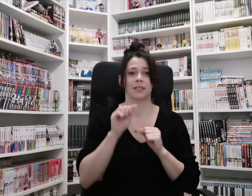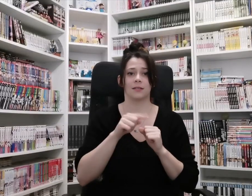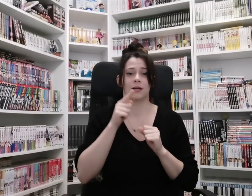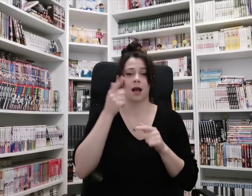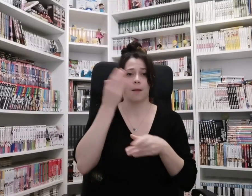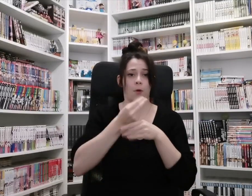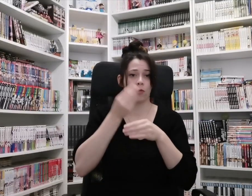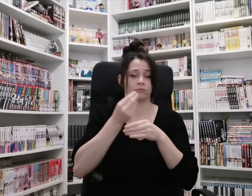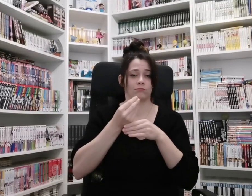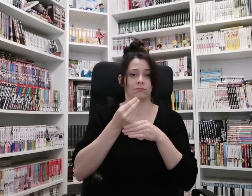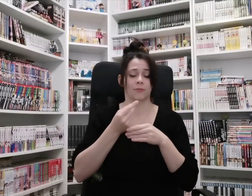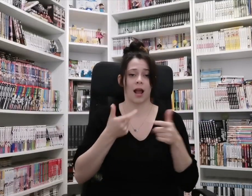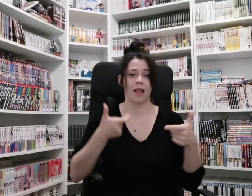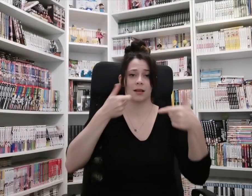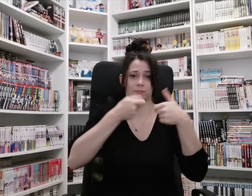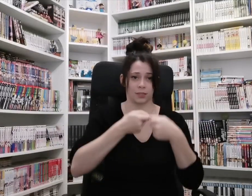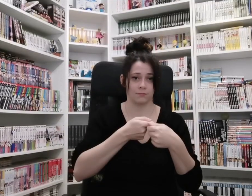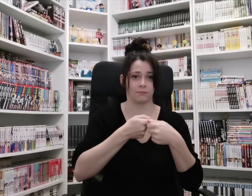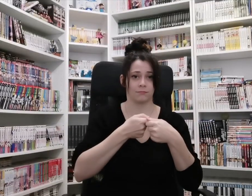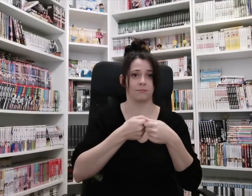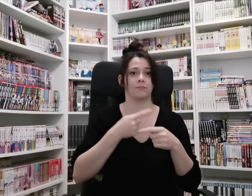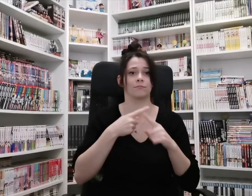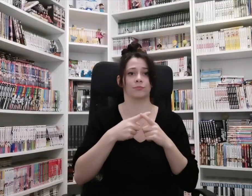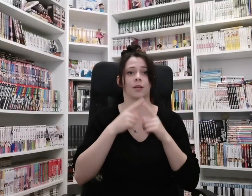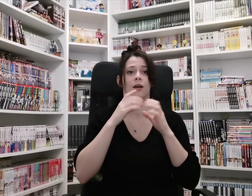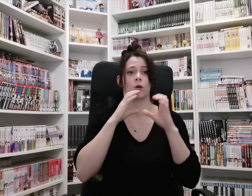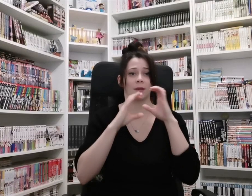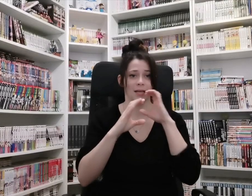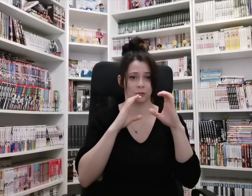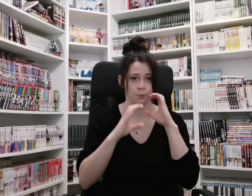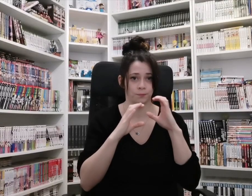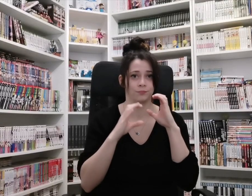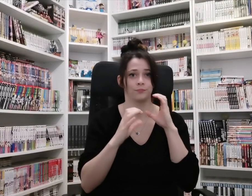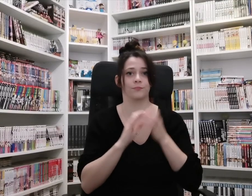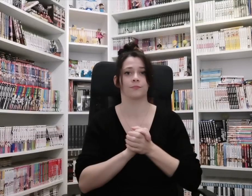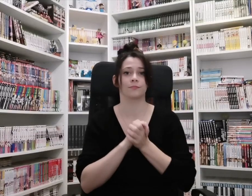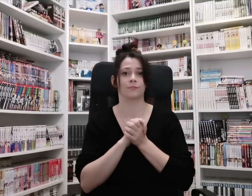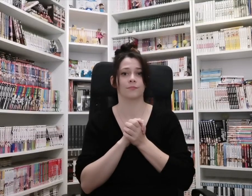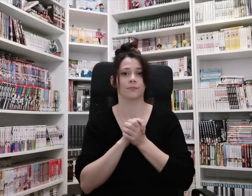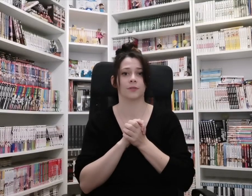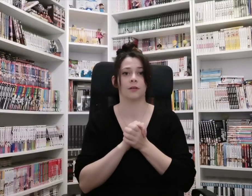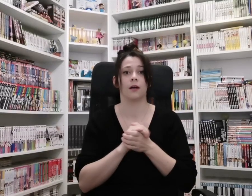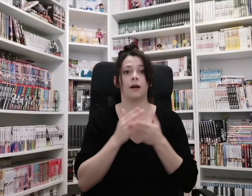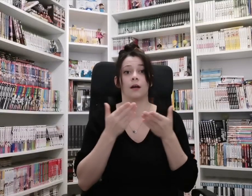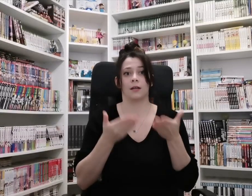et la manière dont ils vont apprendre à s'adapter l'un à l'autre… à communiquer ensemble…